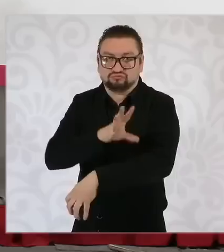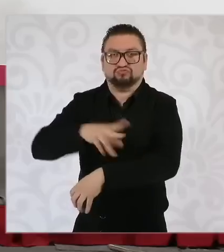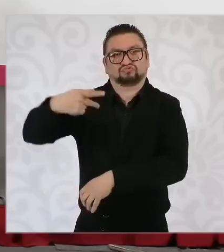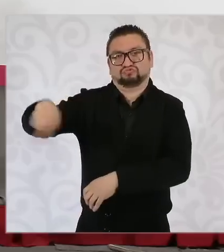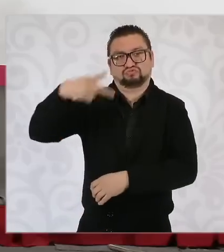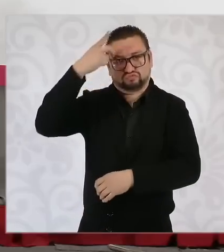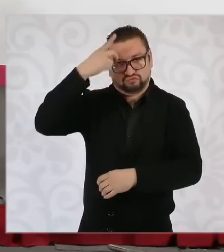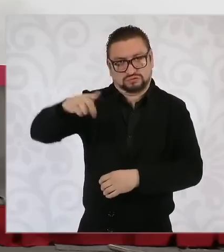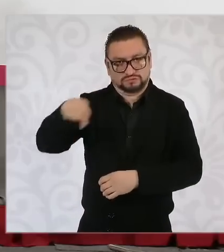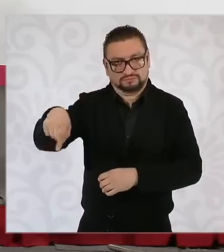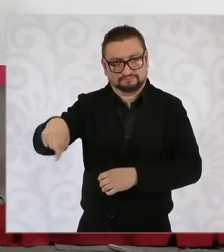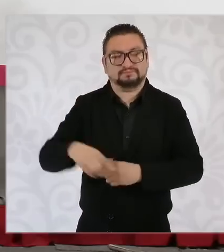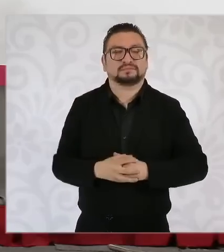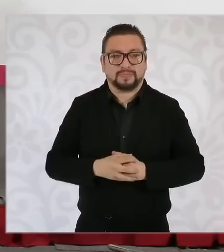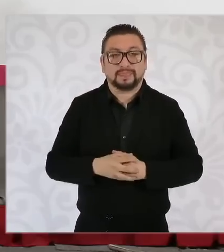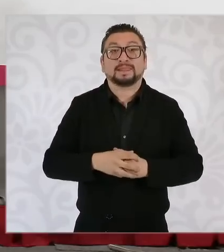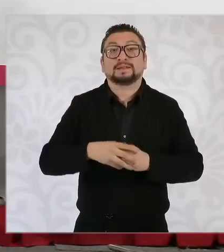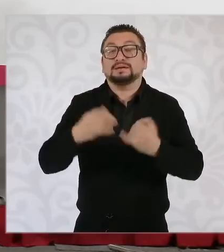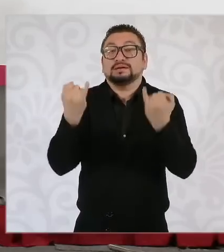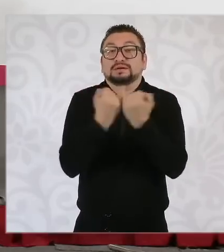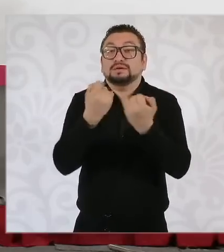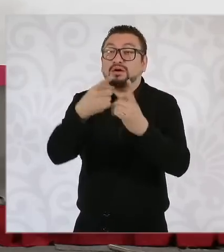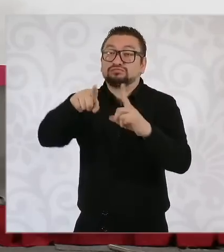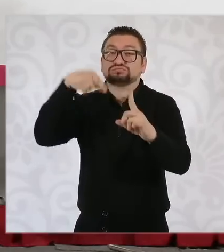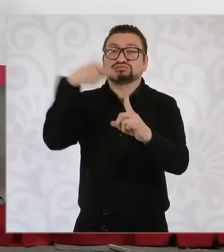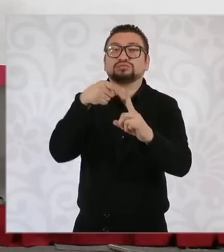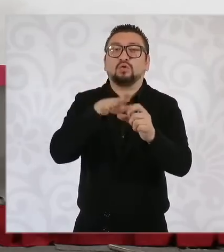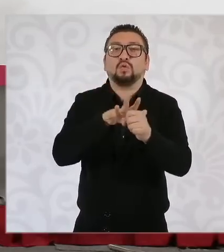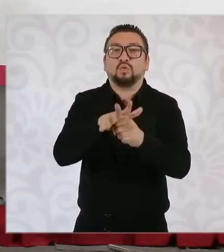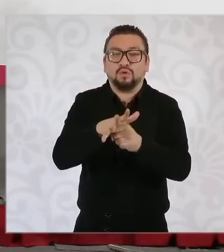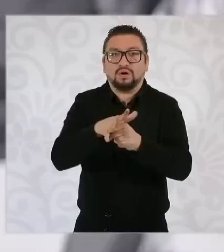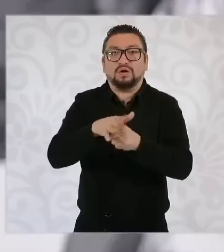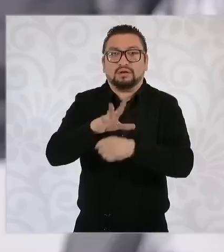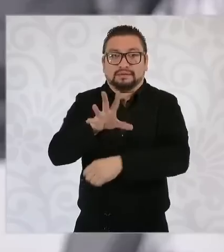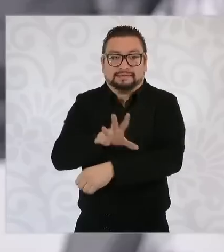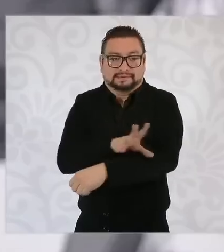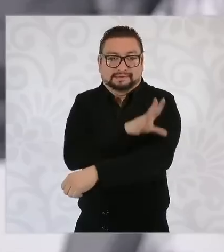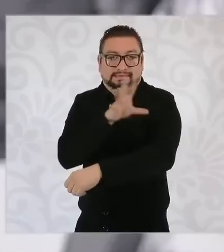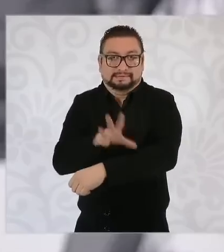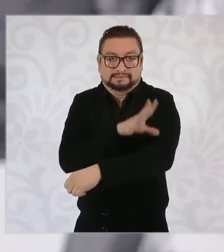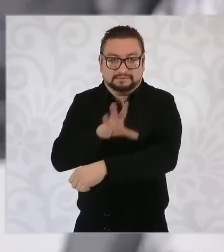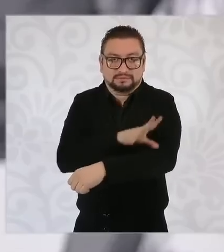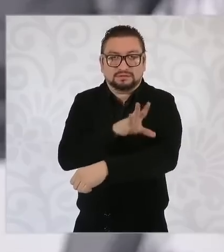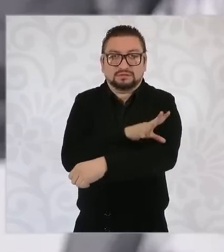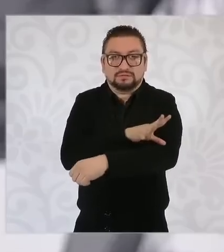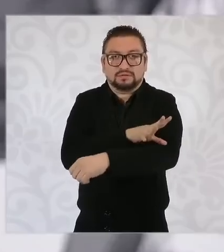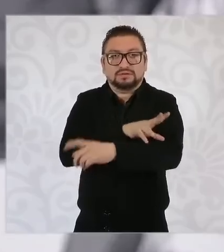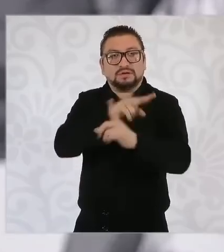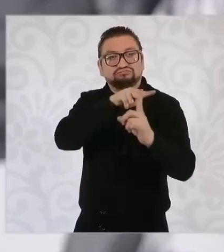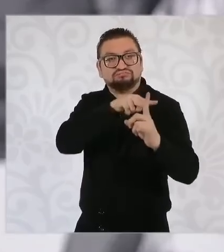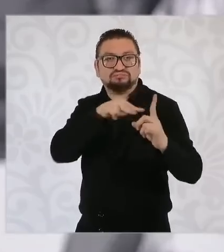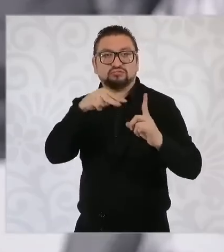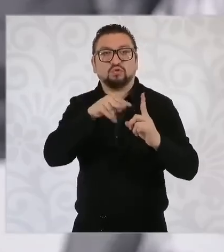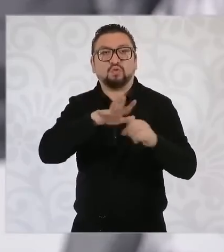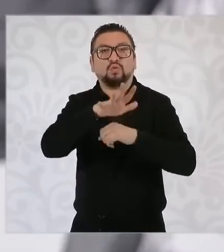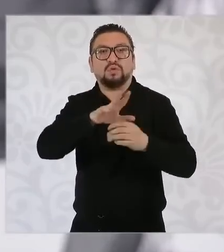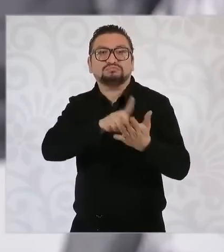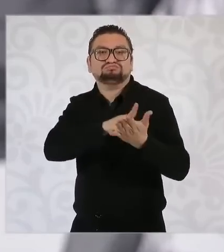establece el objetivo de brindar electricidad desde una perspectiva de derechos evitando el